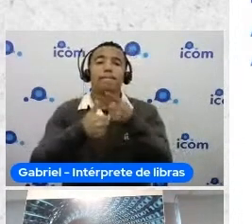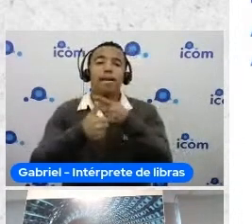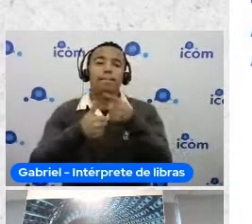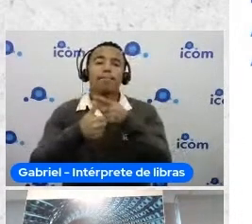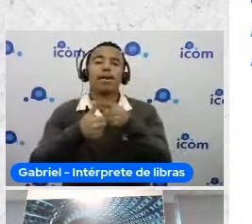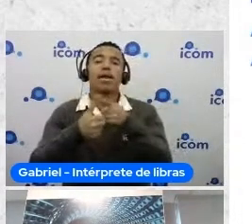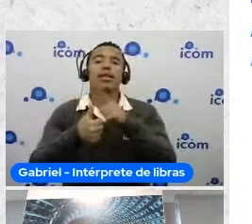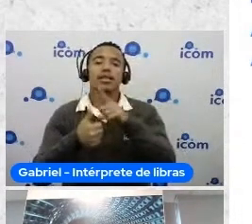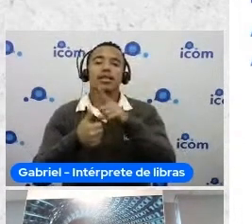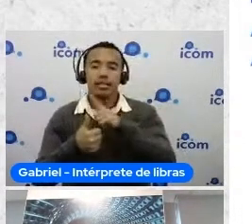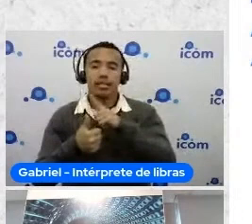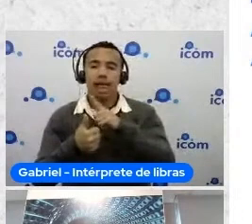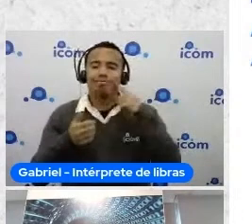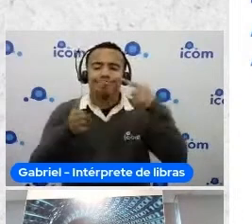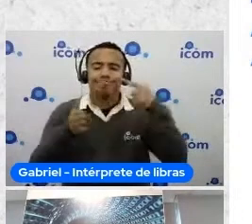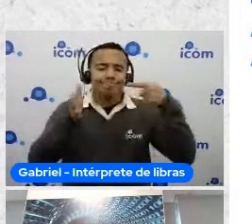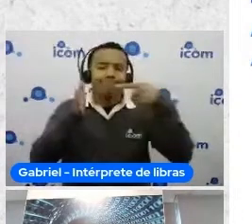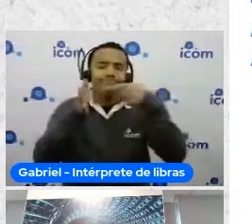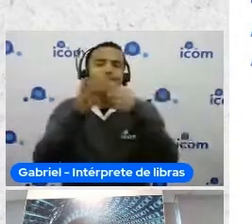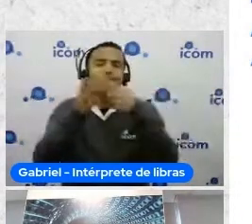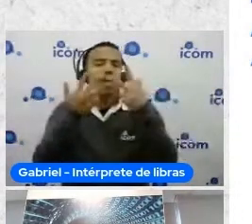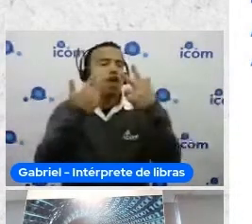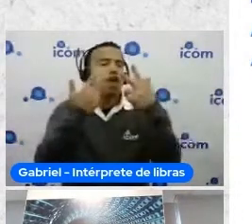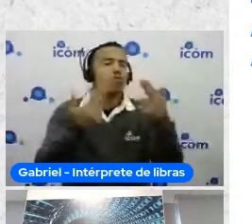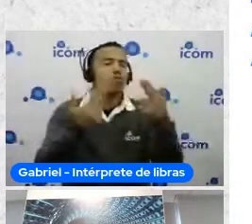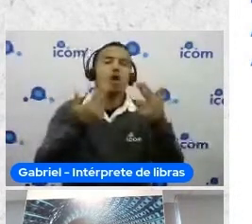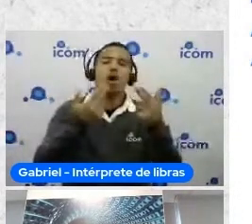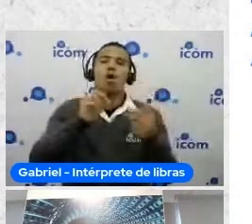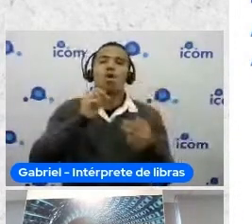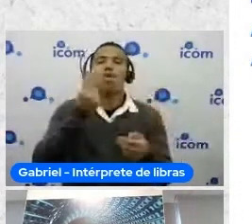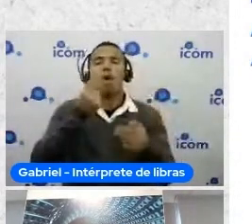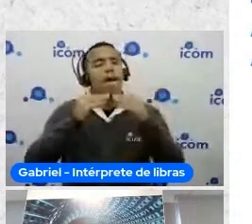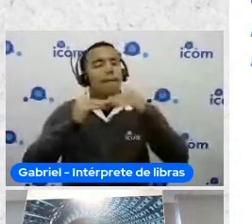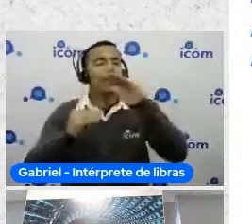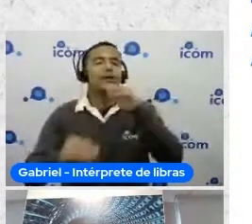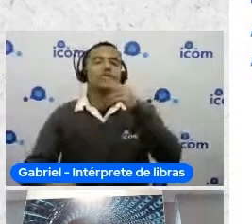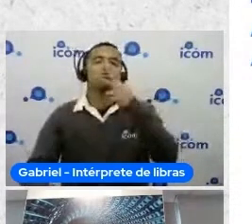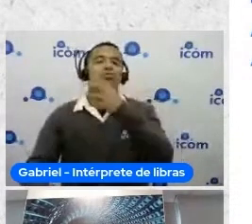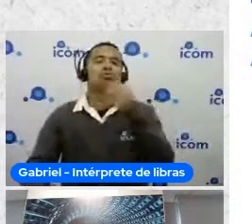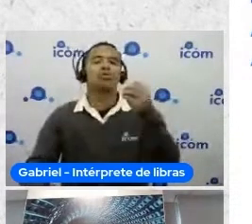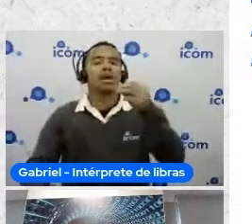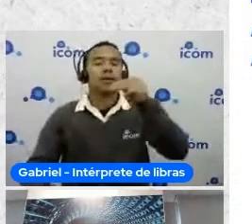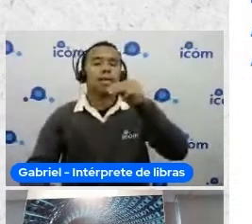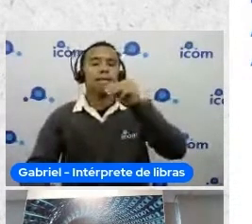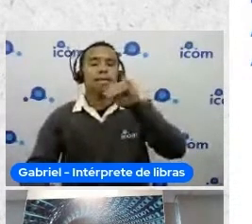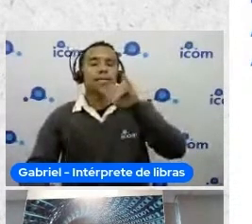um diâmetro de furo igual ou superior a 200 milímetros, quando se trata de rolamentos autocompensadores